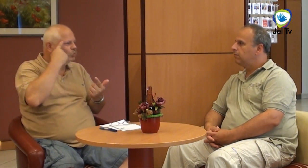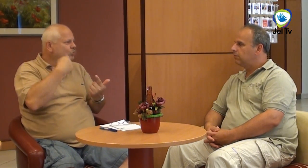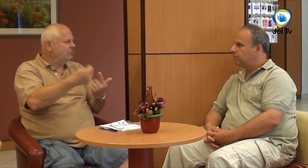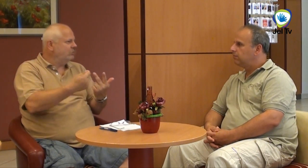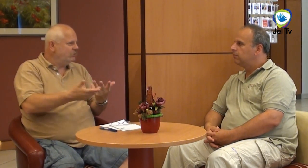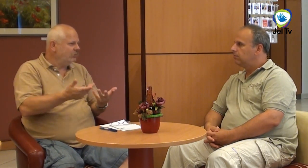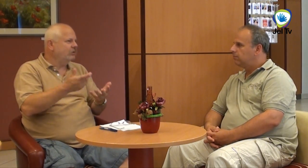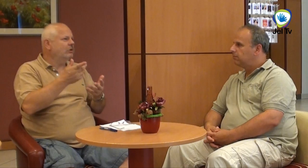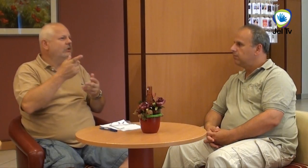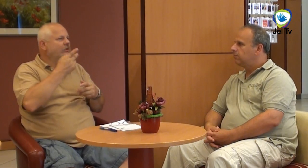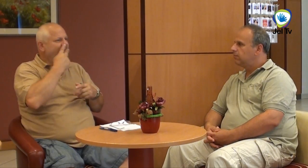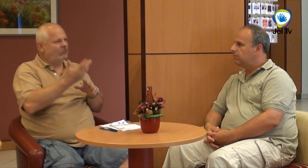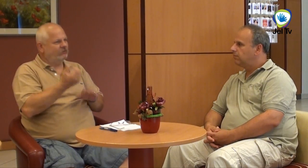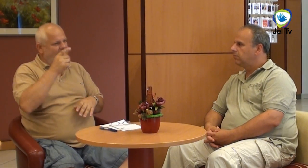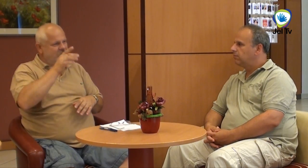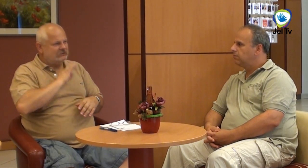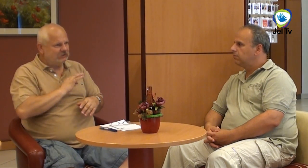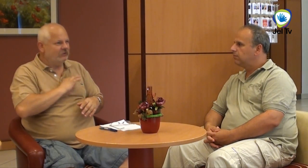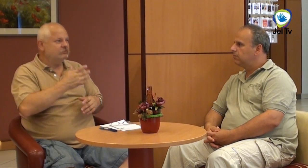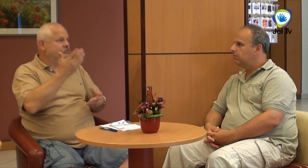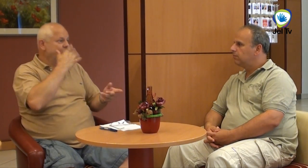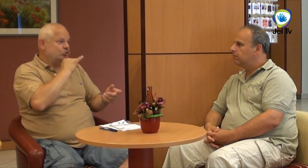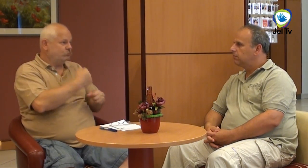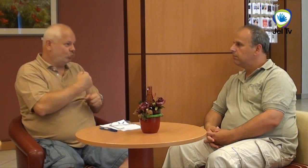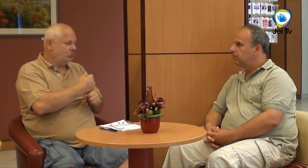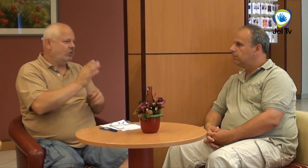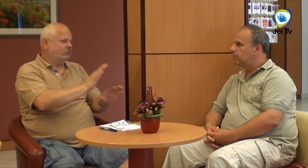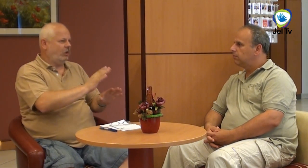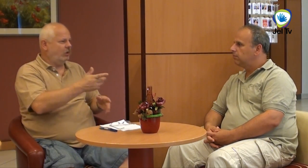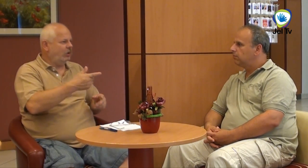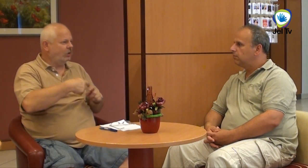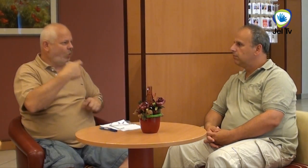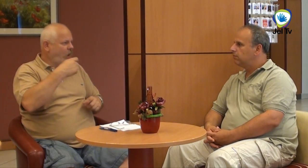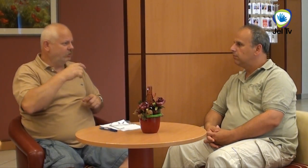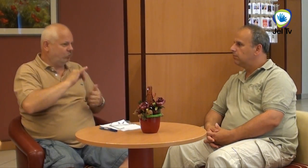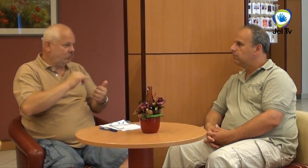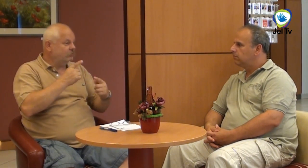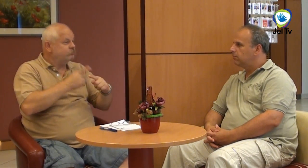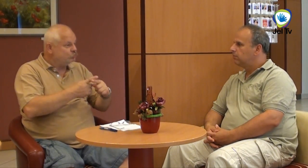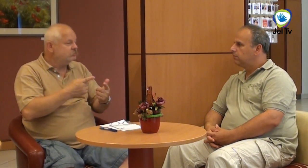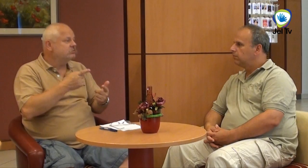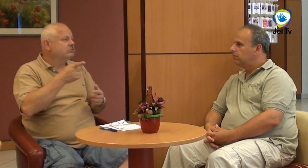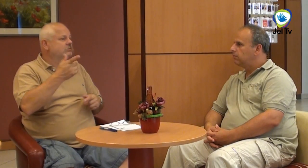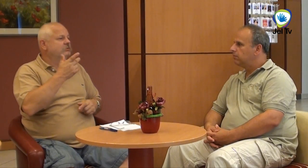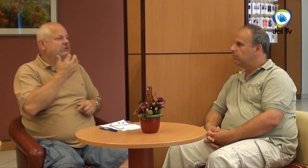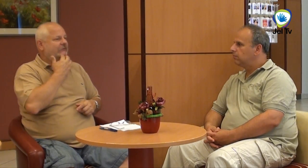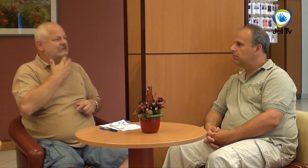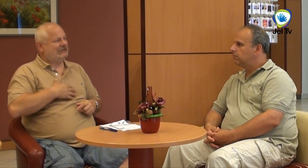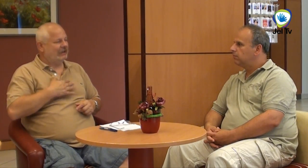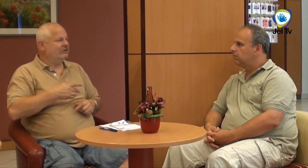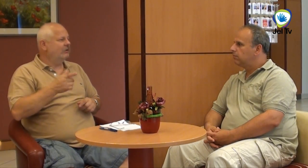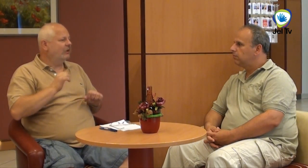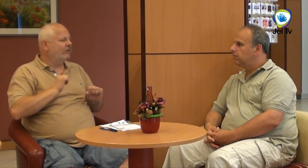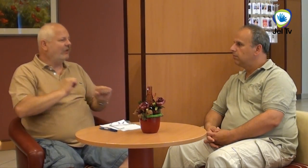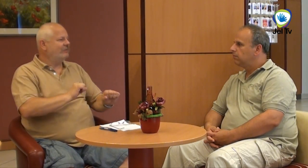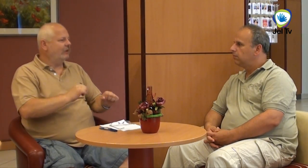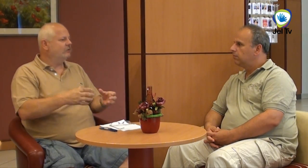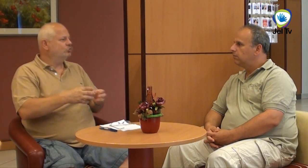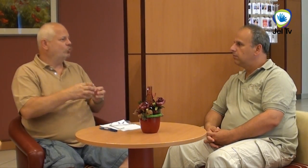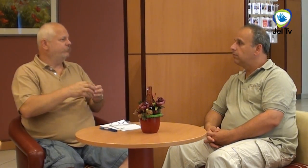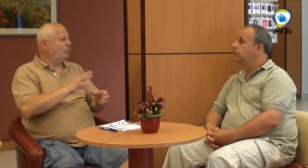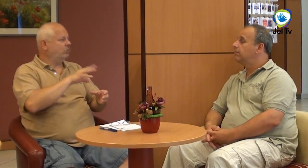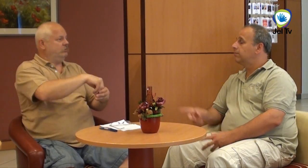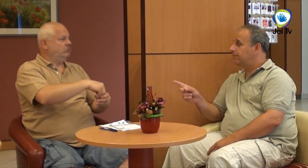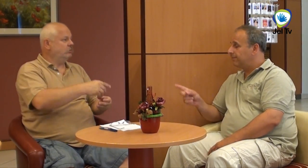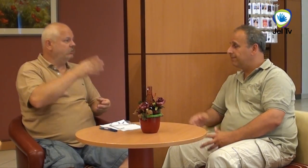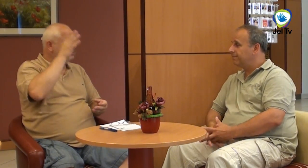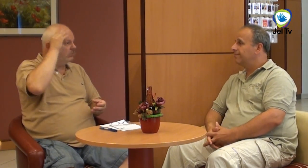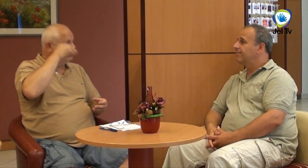Nagyon kevés munkalehetőség van. Gyengénlátók képviselője azt mondta, hogy ha nincs munka, maradjon a rokkantnyugdíj és védett csoport közé tartozzanak a gyengénlátók is.